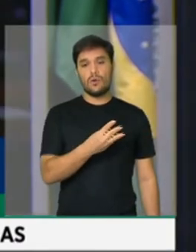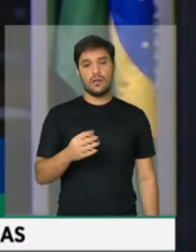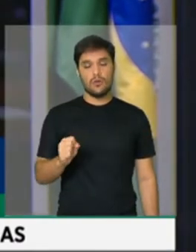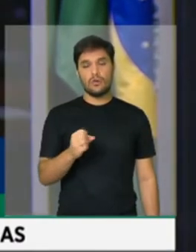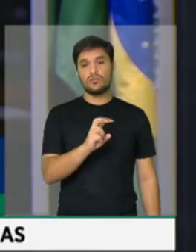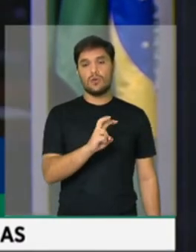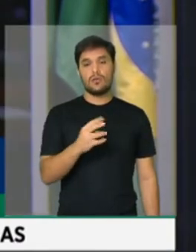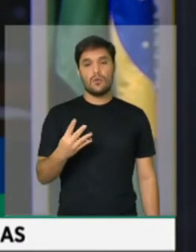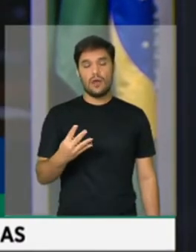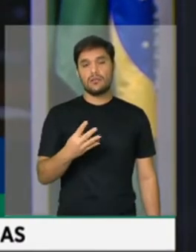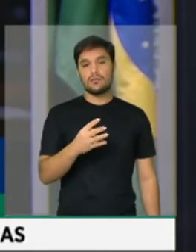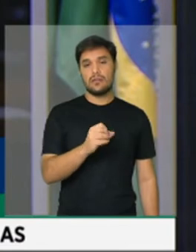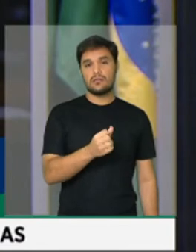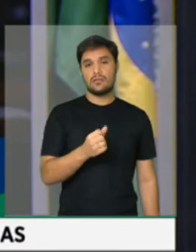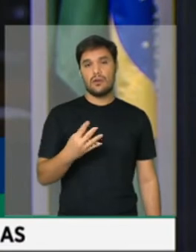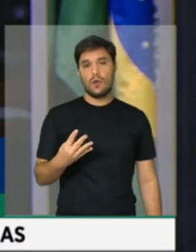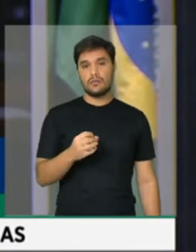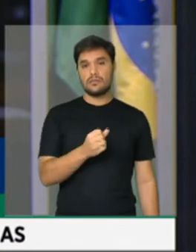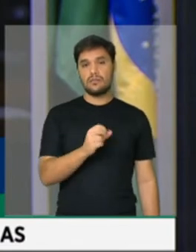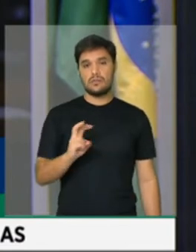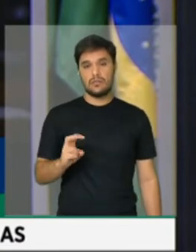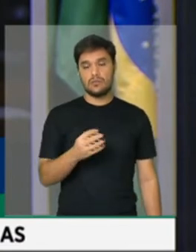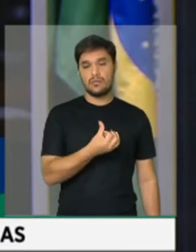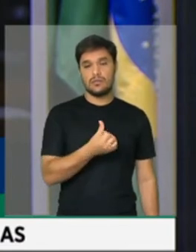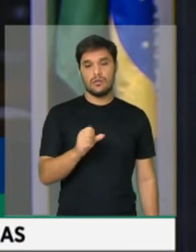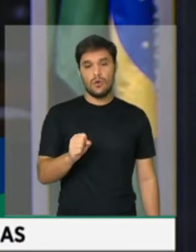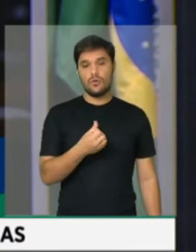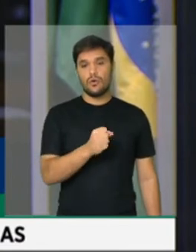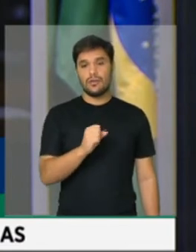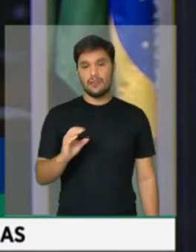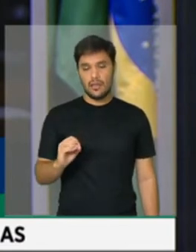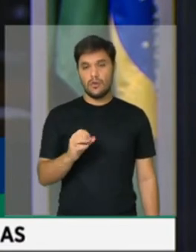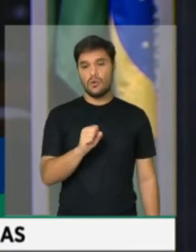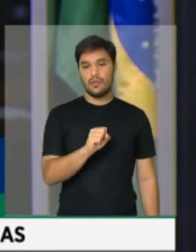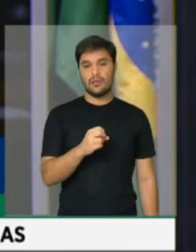1O31/2021 E PARCIAL OU INTEGRALMENTE DAS EMENDAS N°